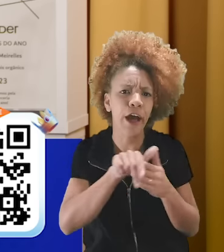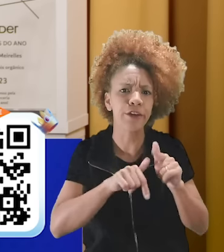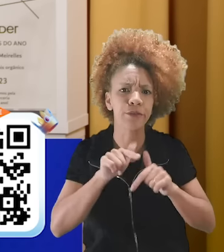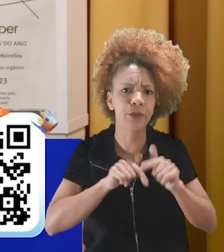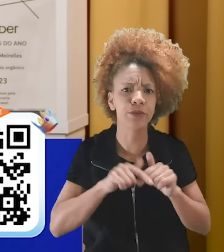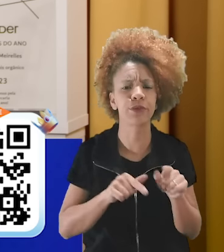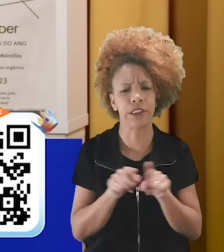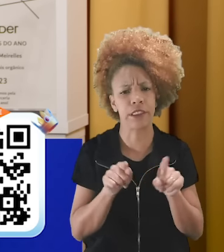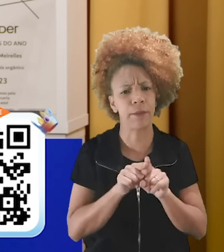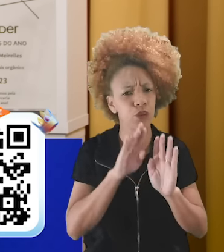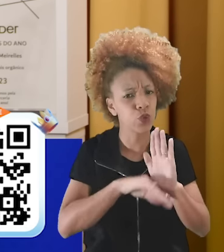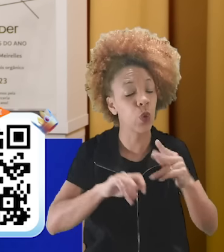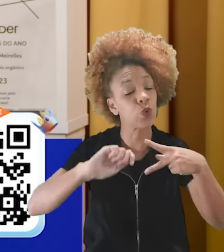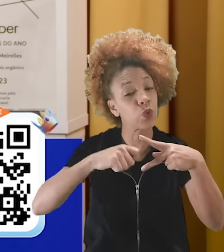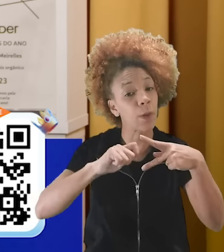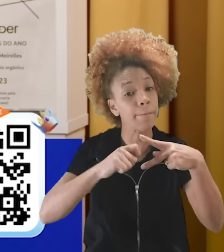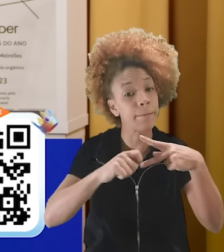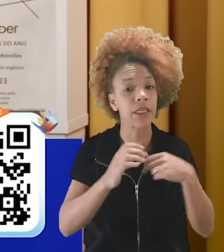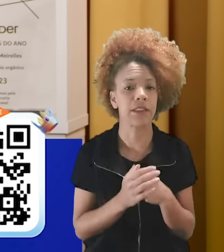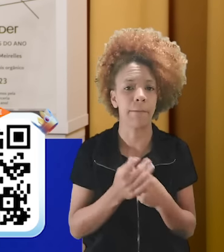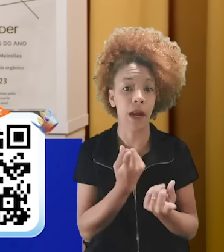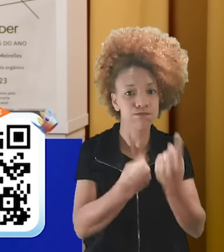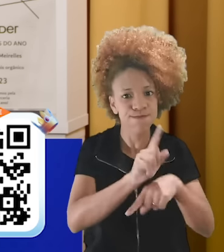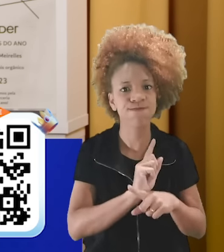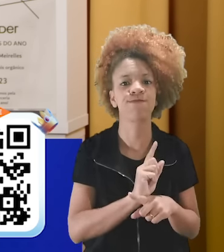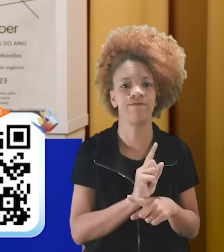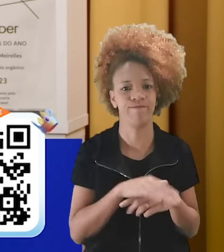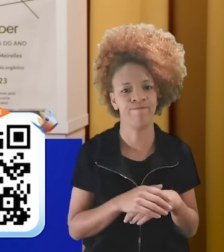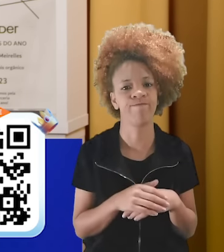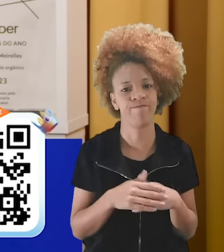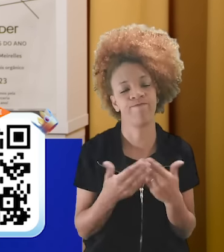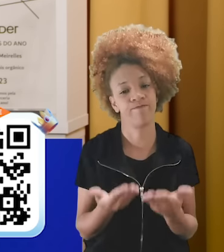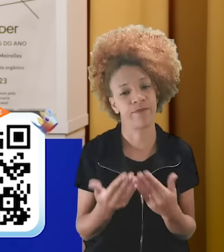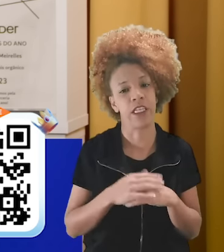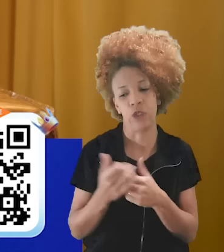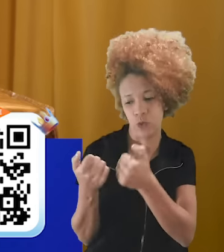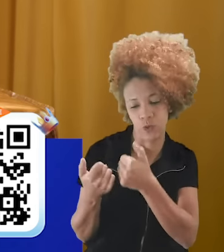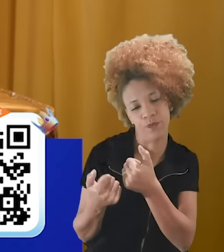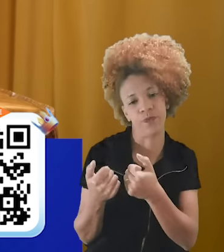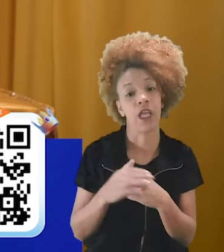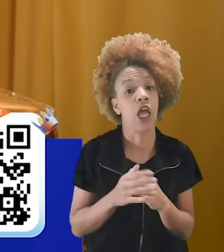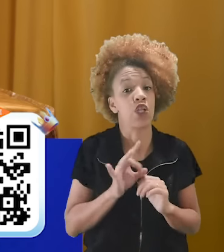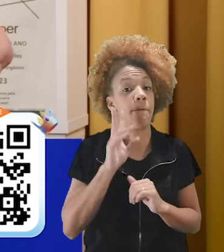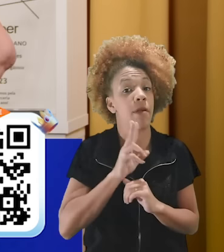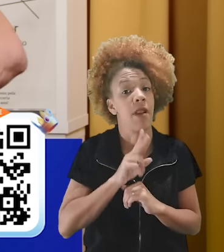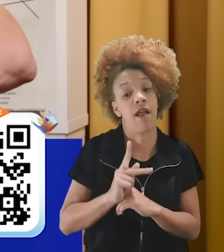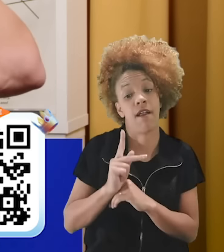produtos e descontos no PX para dar o um upgrade no setup e no Gam playl só para lembrar KaBuM está